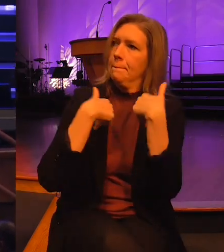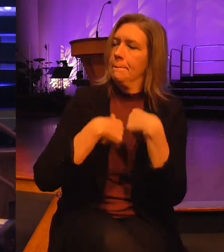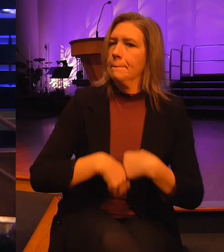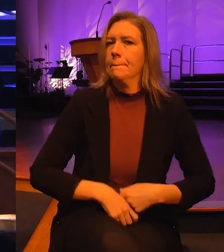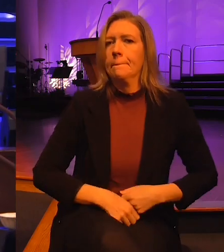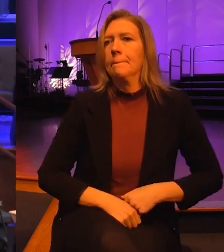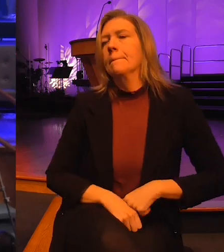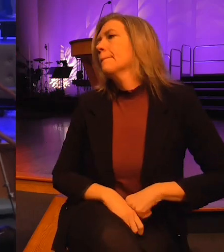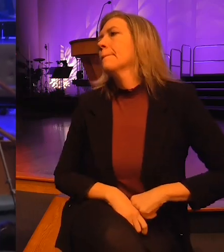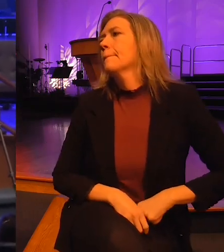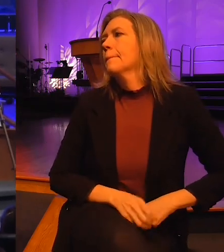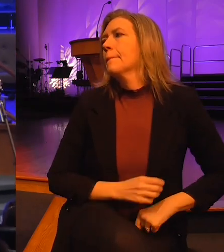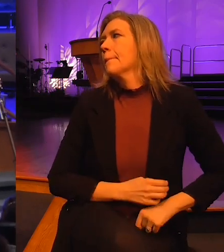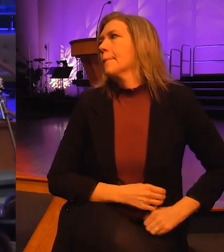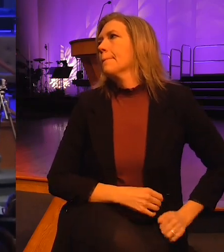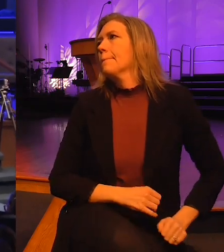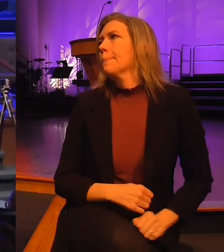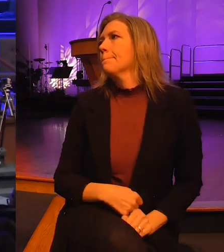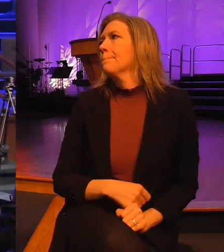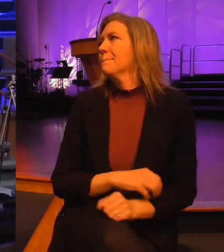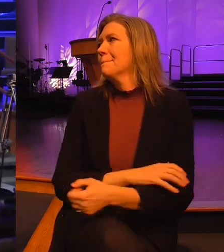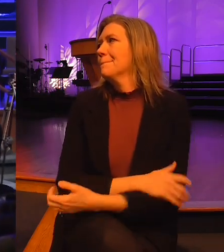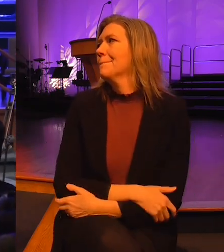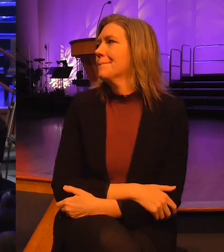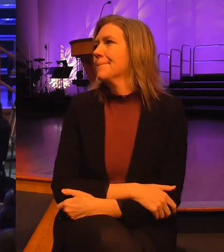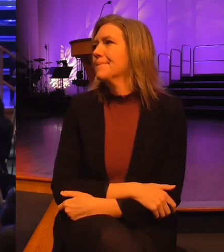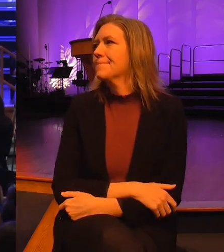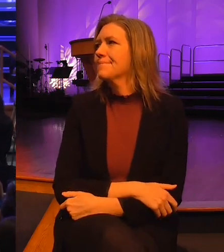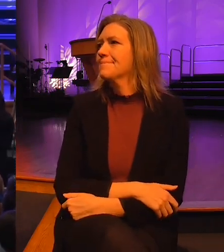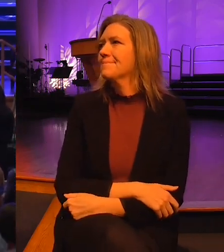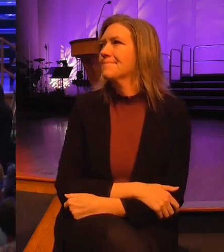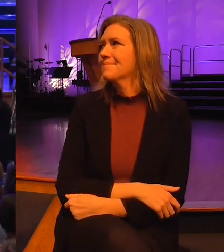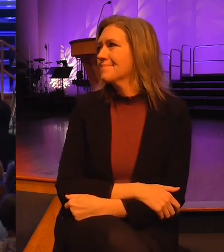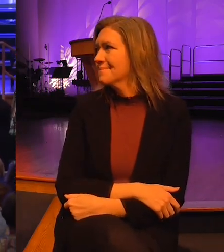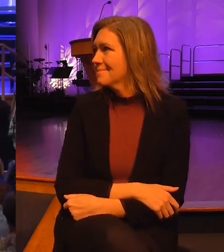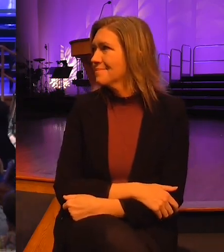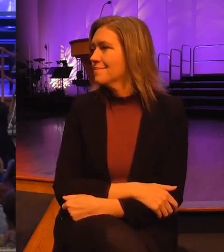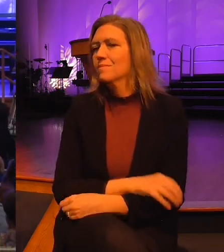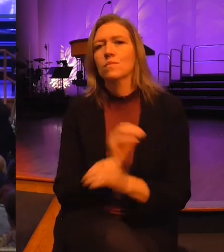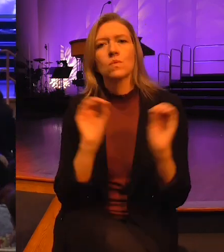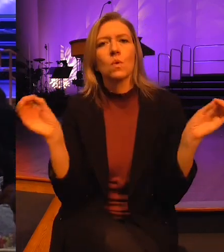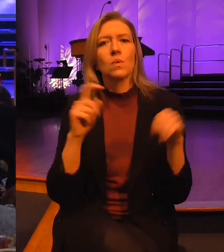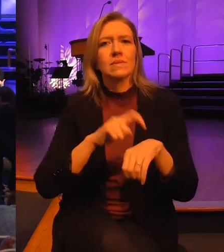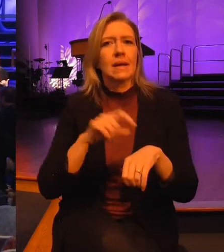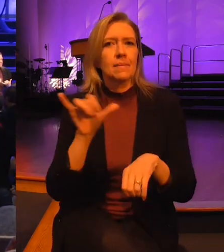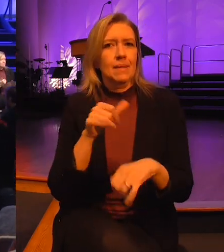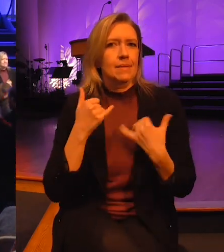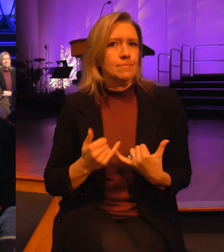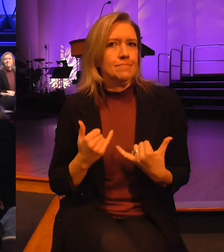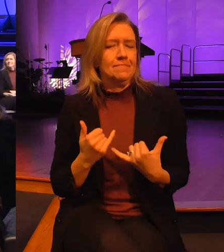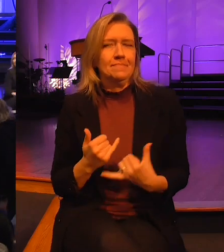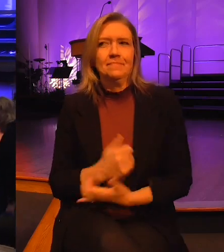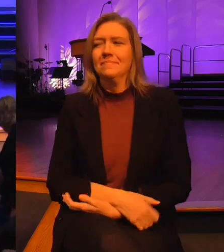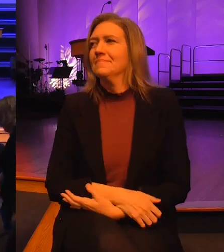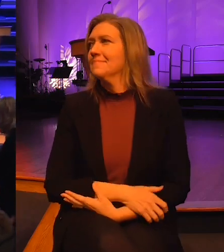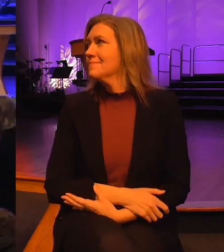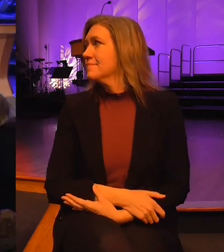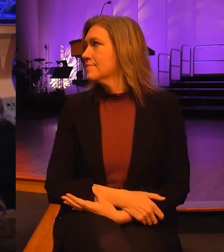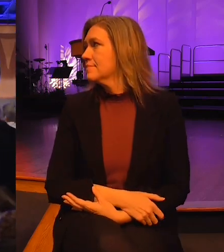ahora, no hay mejor momento que el presente, oh, uh, idiota, vamos a ¿Tienes que dar la vuelta por